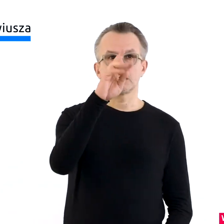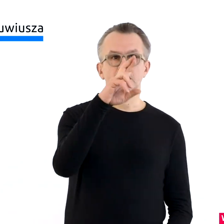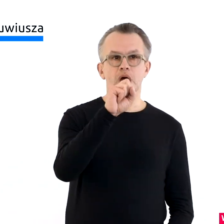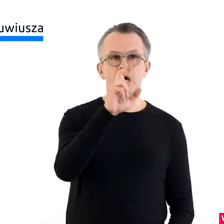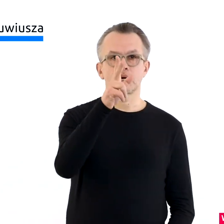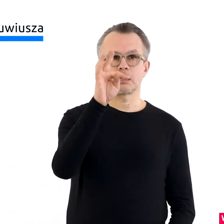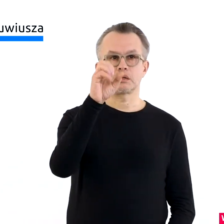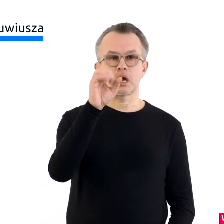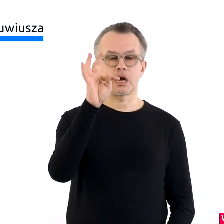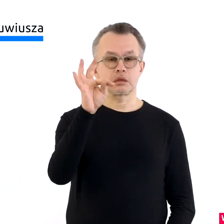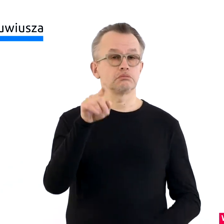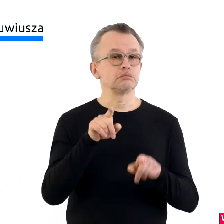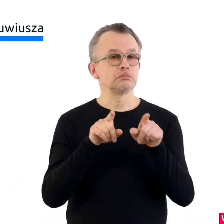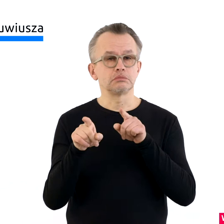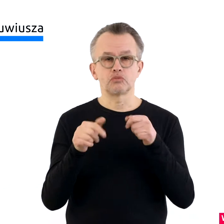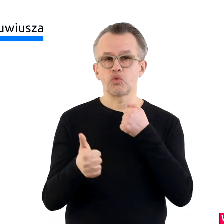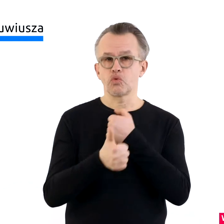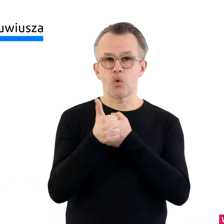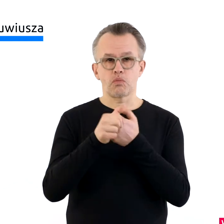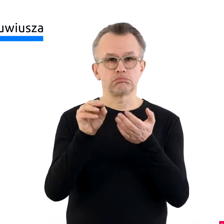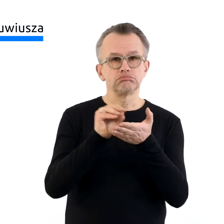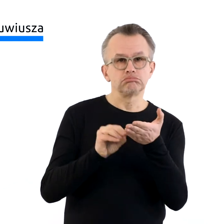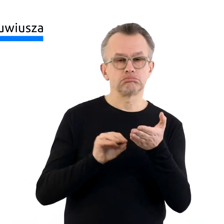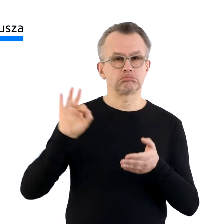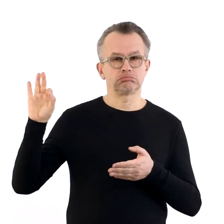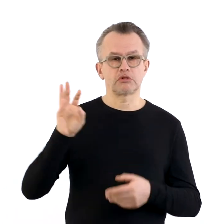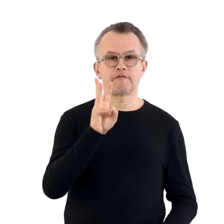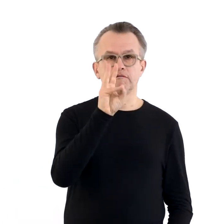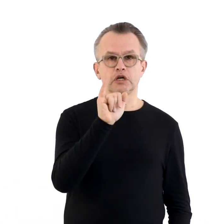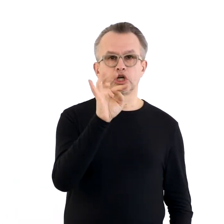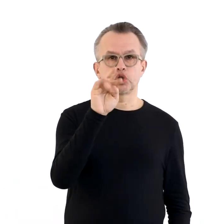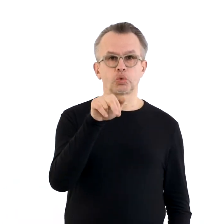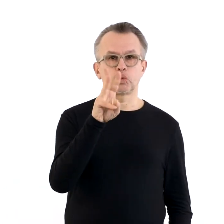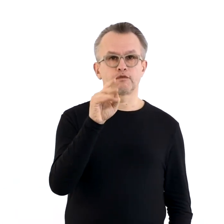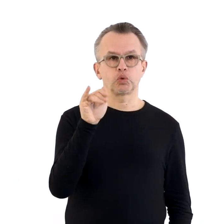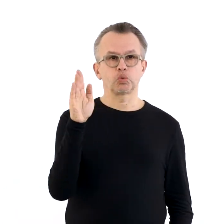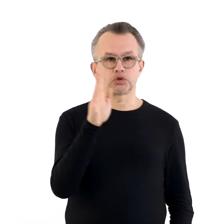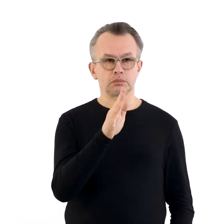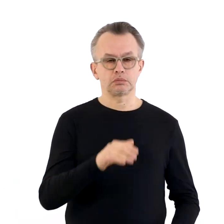Traktat Witruwiusza